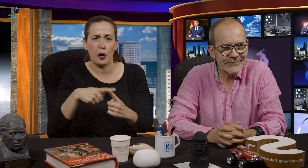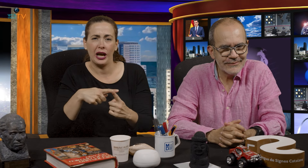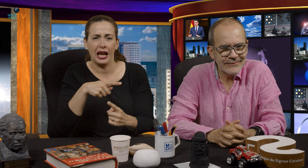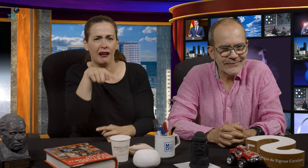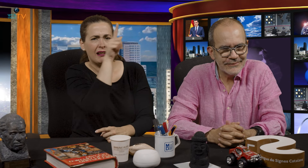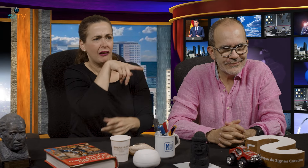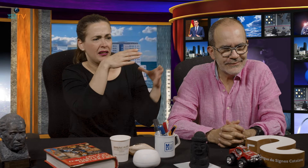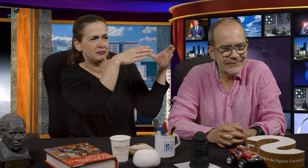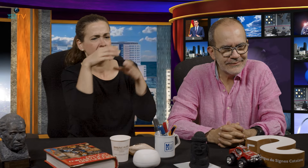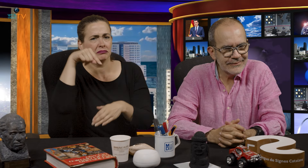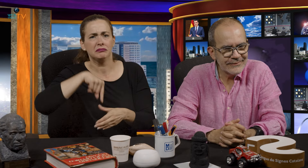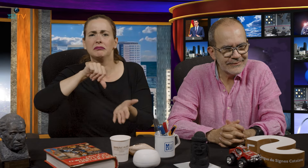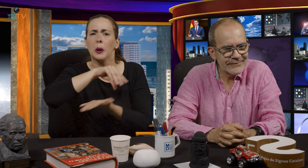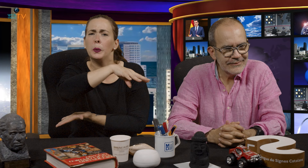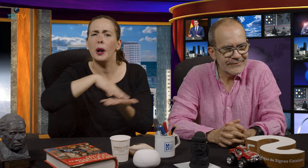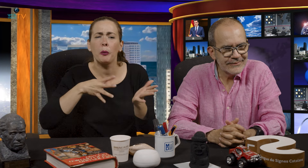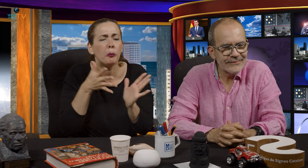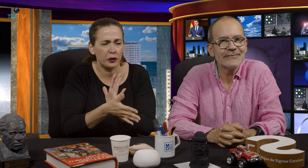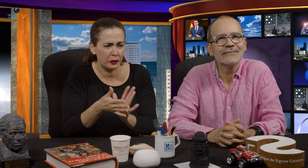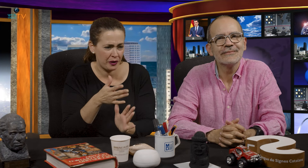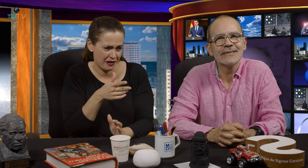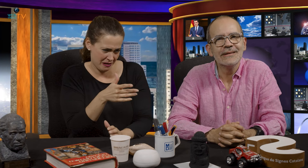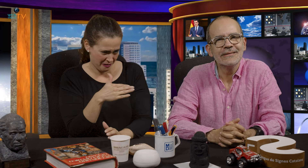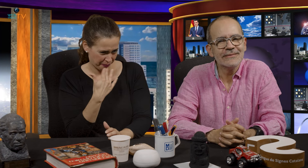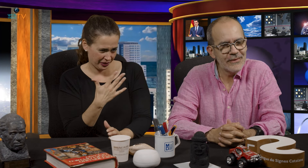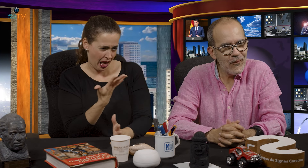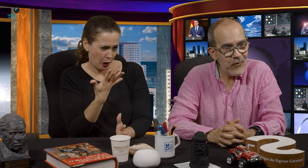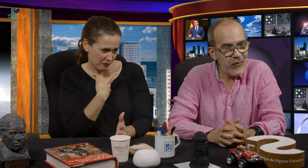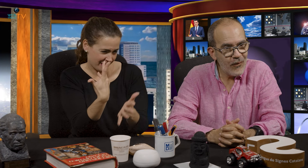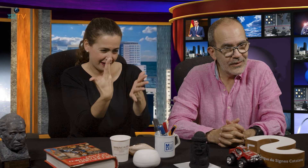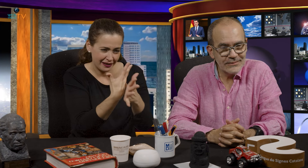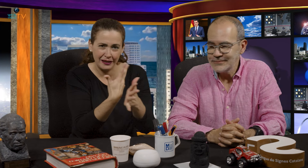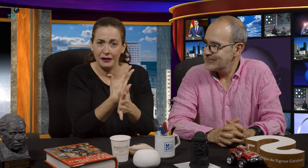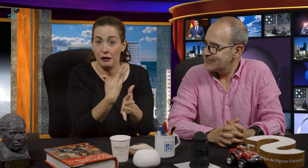¿Por qué la compañía decidió venir a la ciudad de Barcelona? A ver si podéis explicármelo.